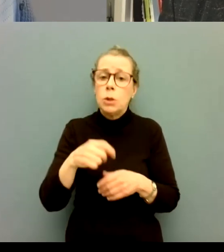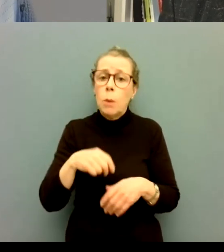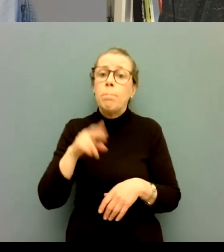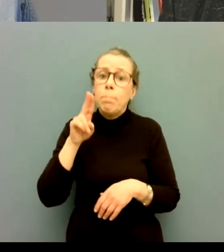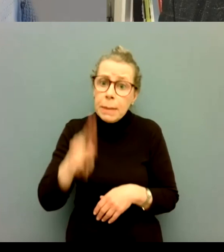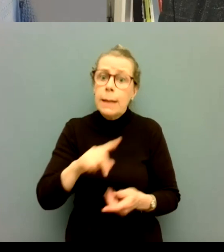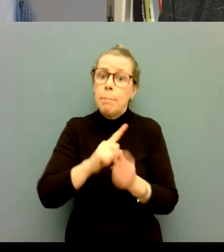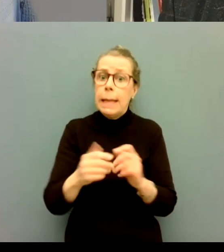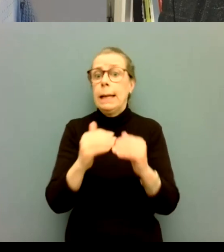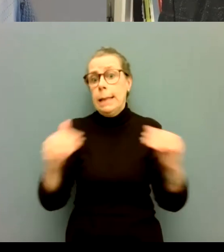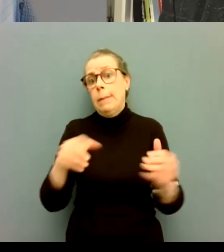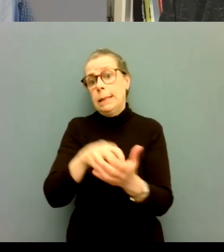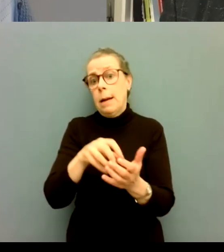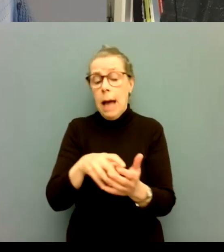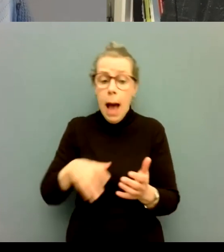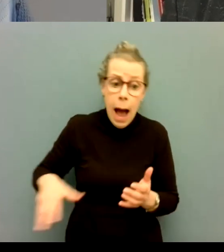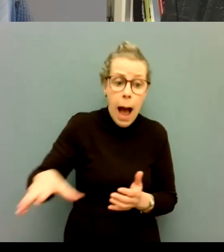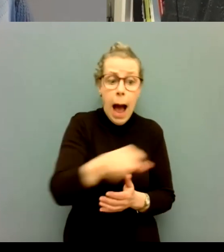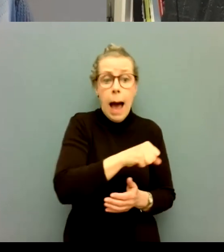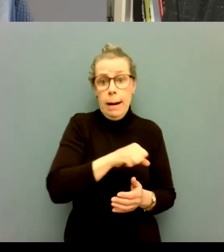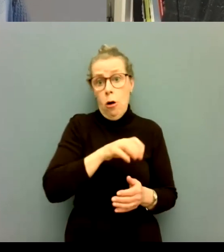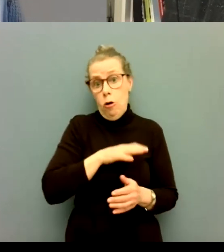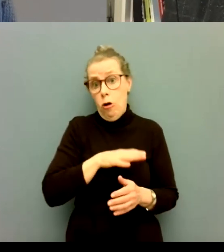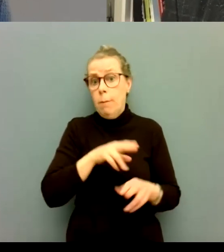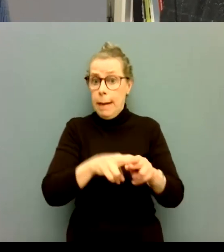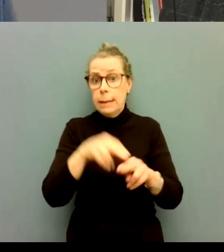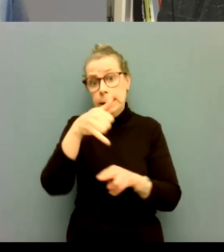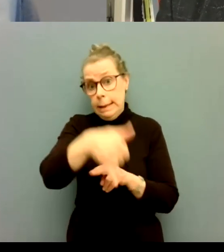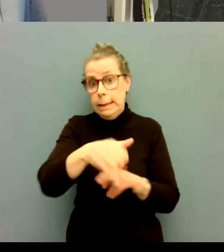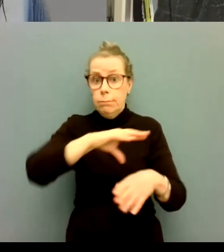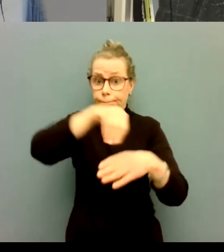för att verkligen få ett jämlikt samhälle där alla får plats?